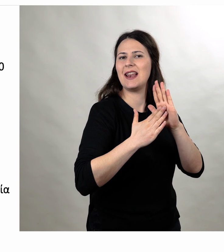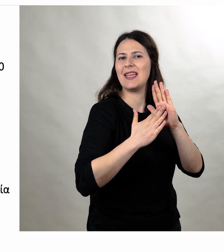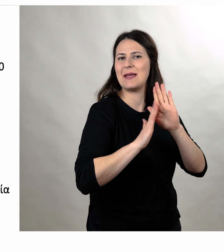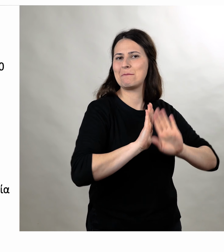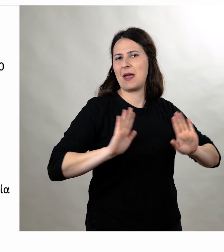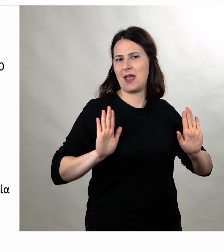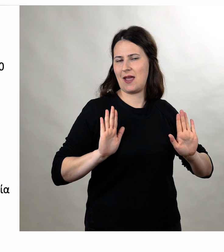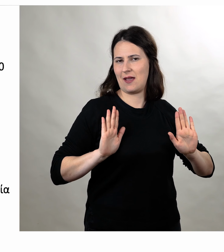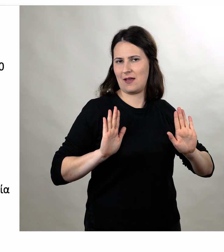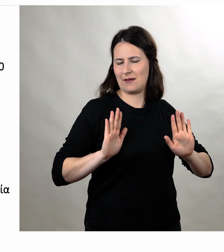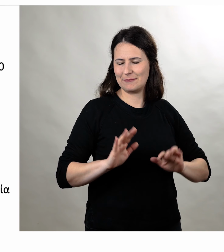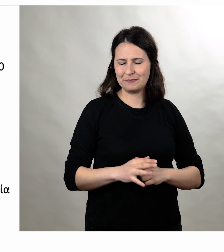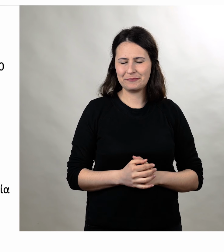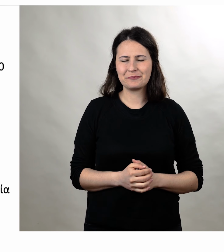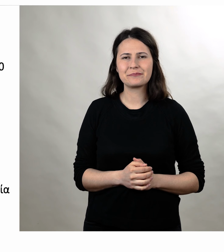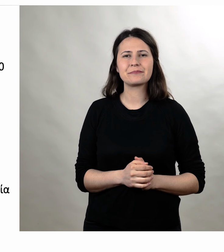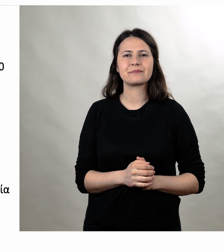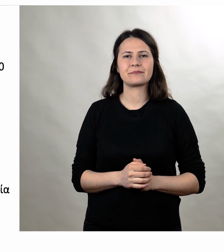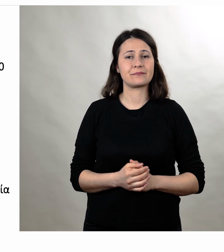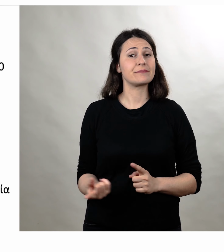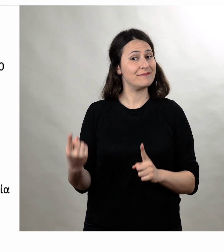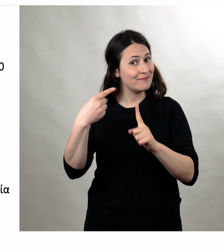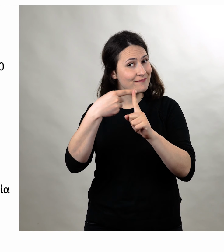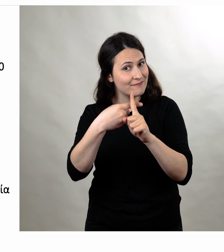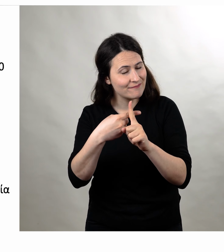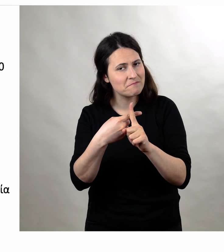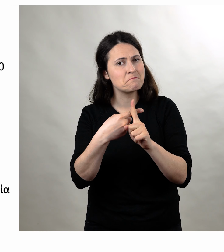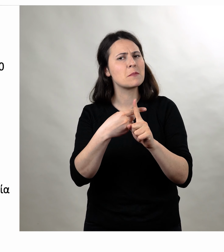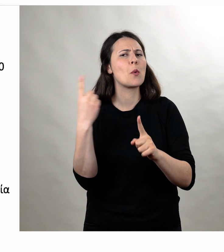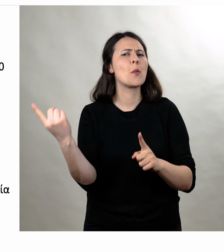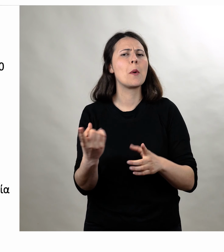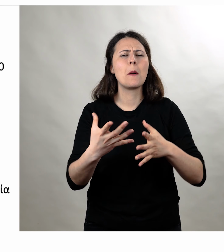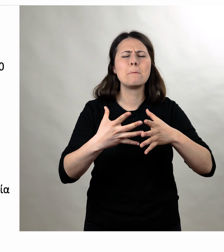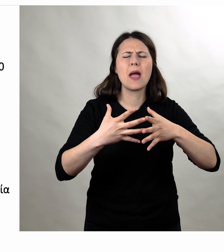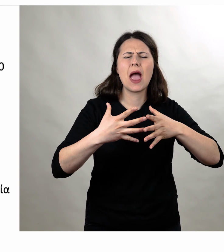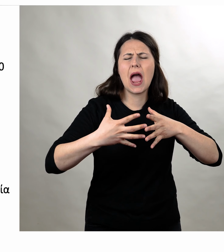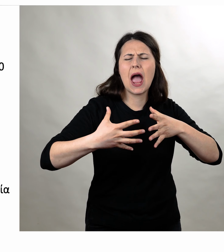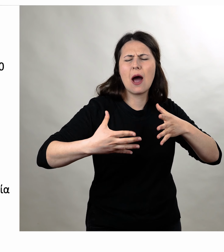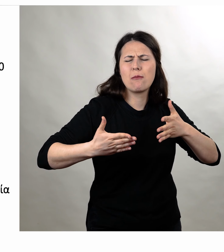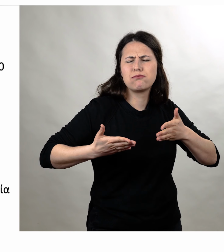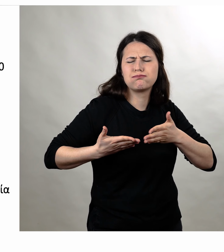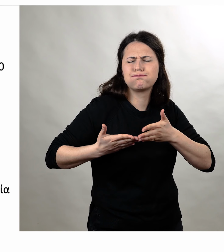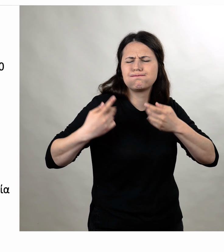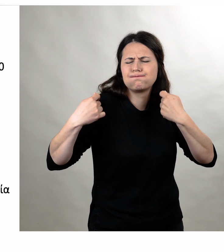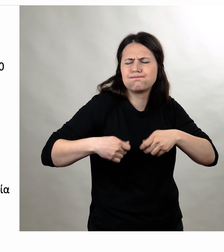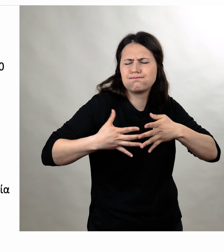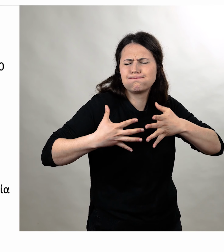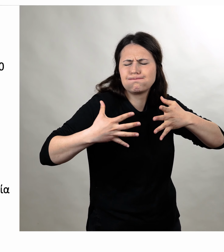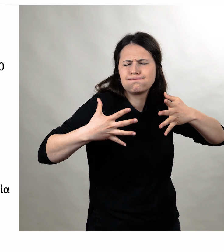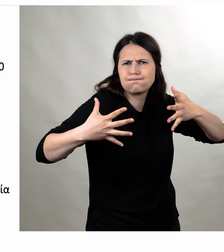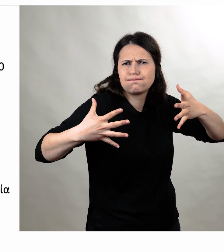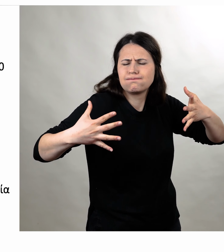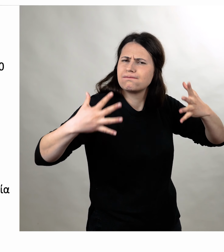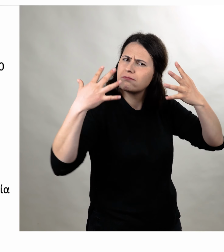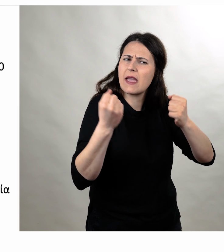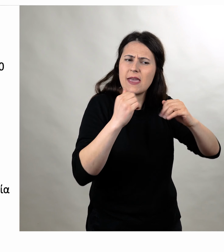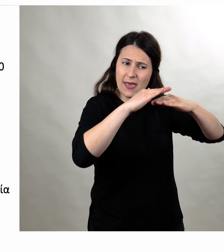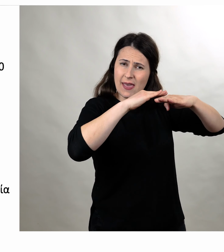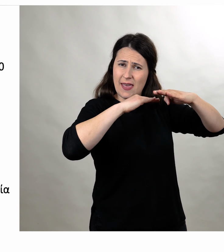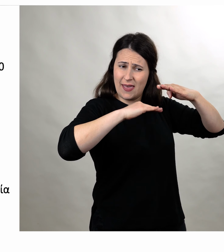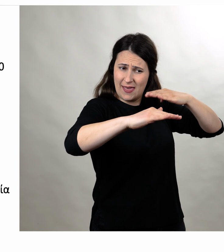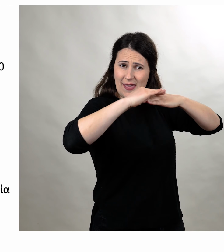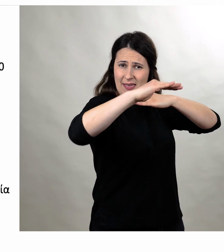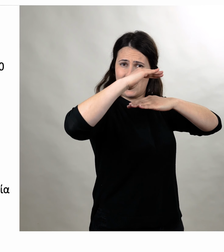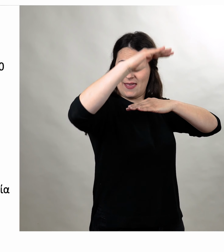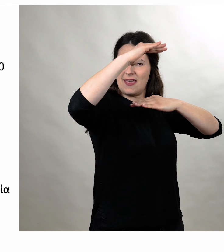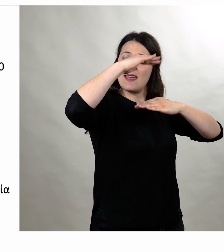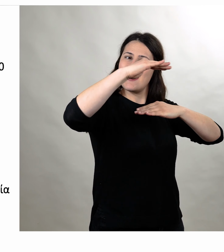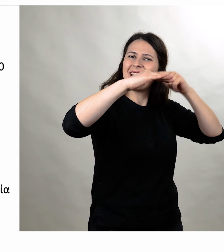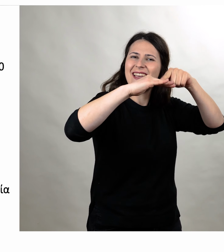Επιπλέον, ορισμένα μεγαλύτερα πλοία διαθέτουν ειδικό κατάστρωμα για το πλήρωμα.